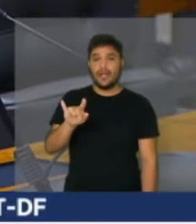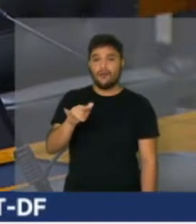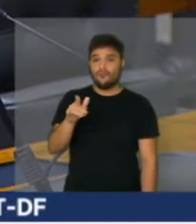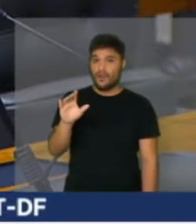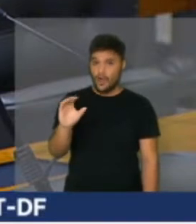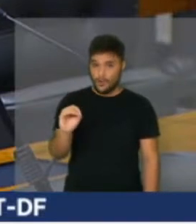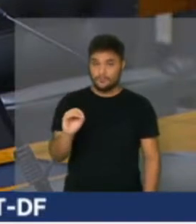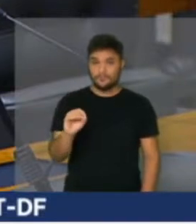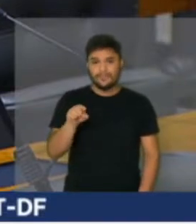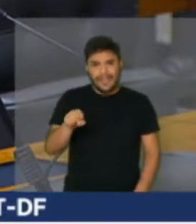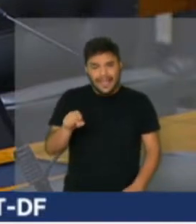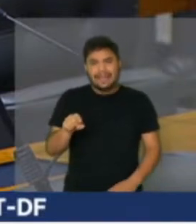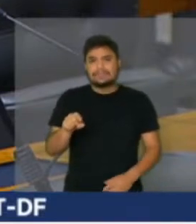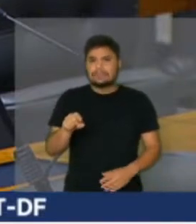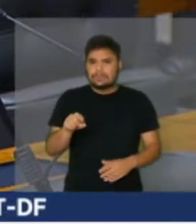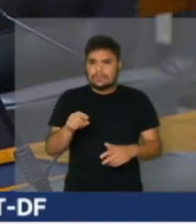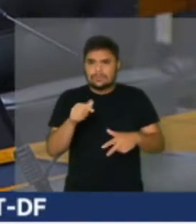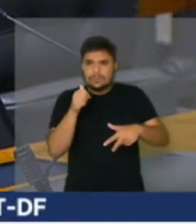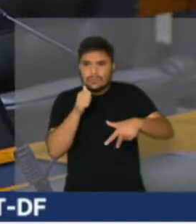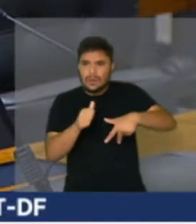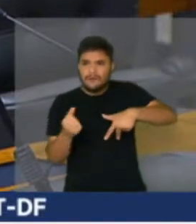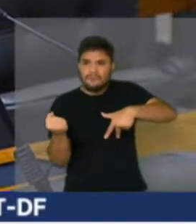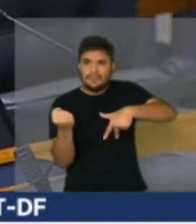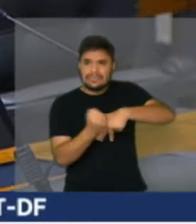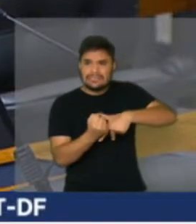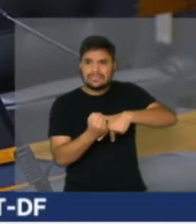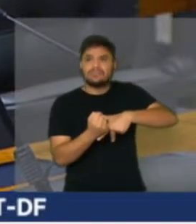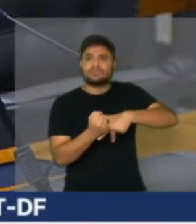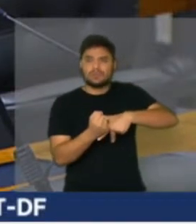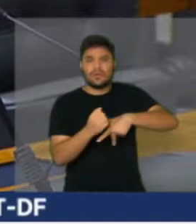GALVÃO, FOI VÍTIMA DE UM FEMINICÍDIO, UMA DIRIGENTE SINDICAL, O SINDICATO DOS TRABALHADORES EM EMPRESAS QUE